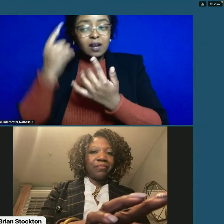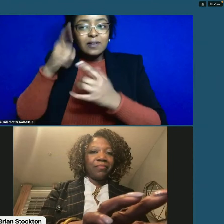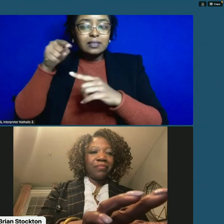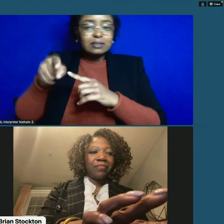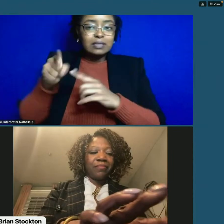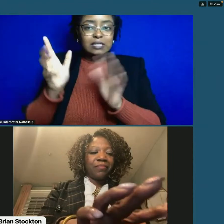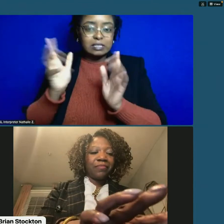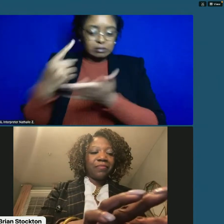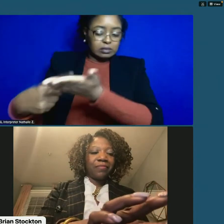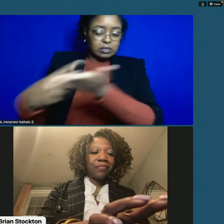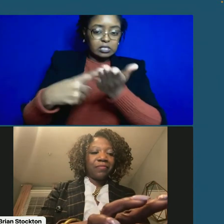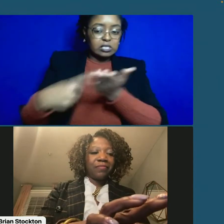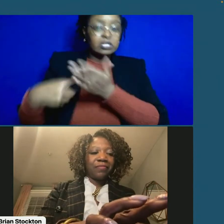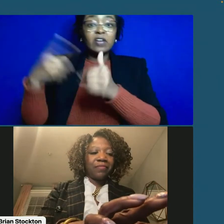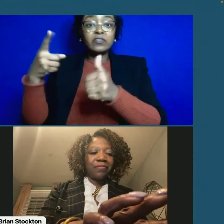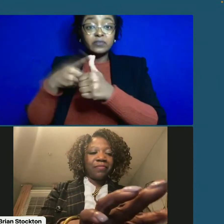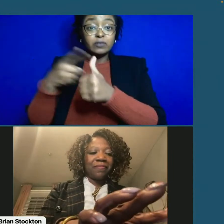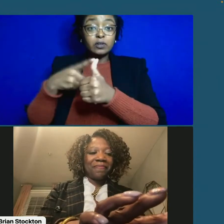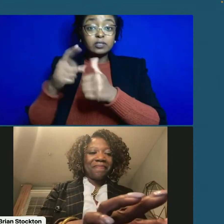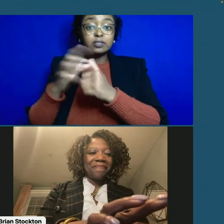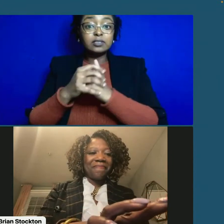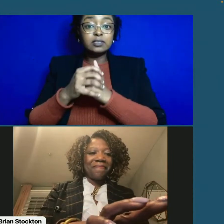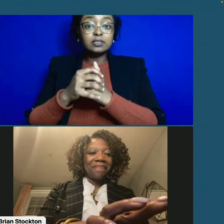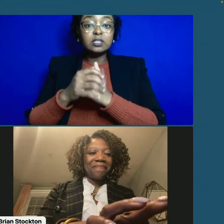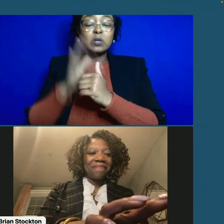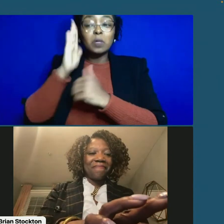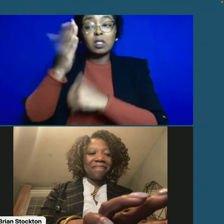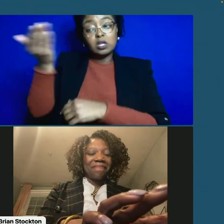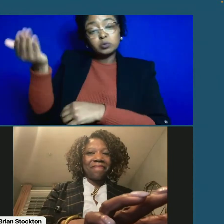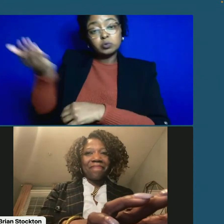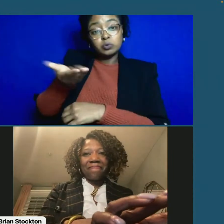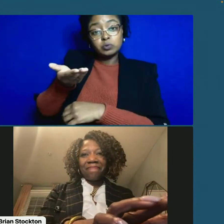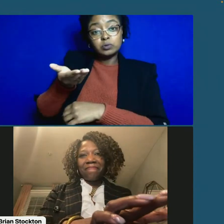va a perder su suben un pobre